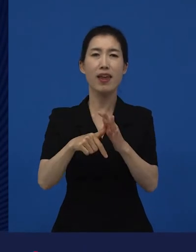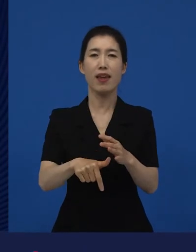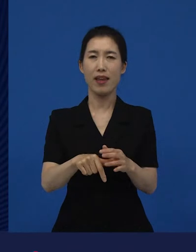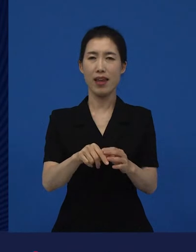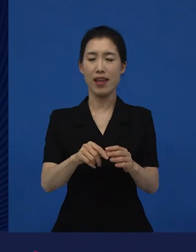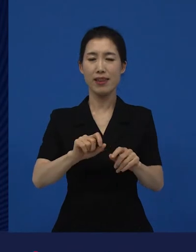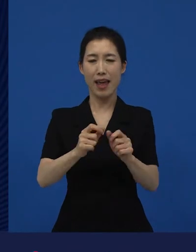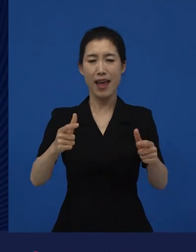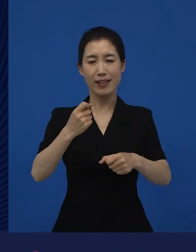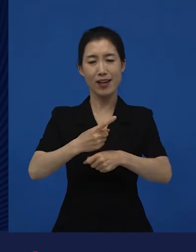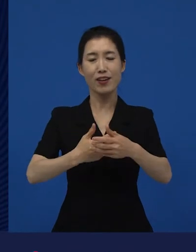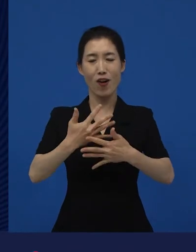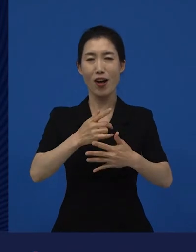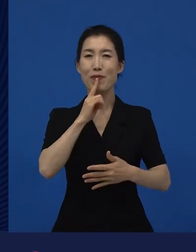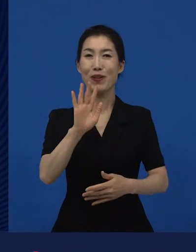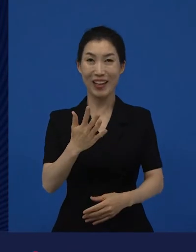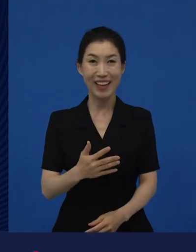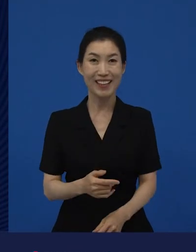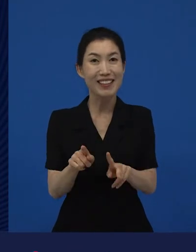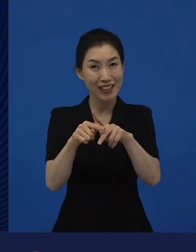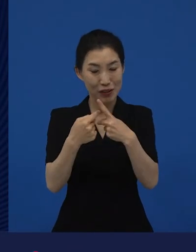좀 이해가 되실 수 있을 거라 생각합니다.